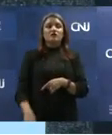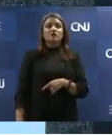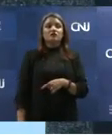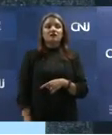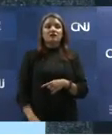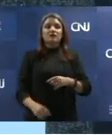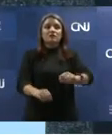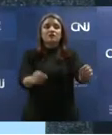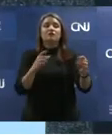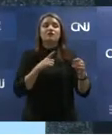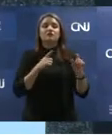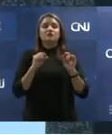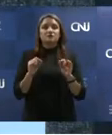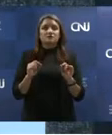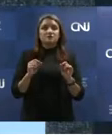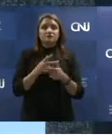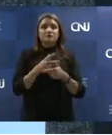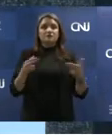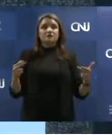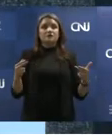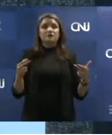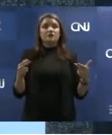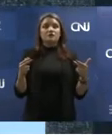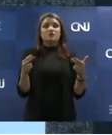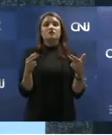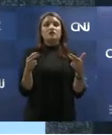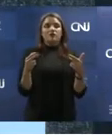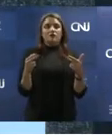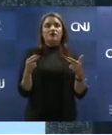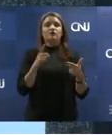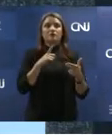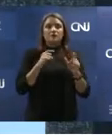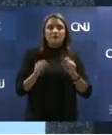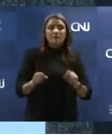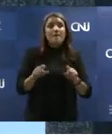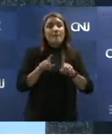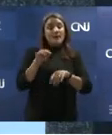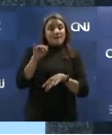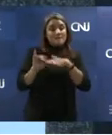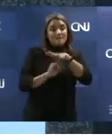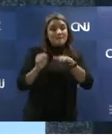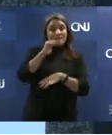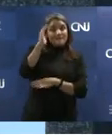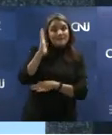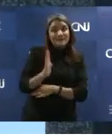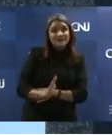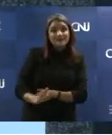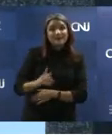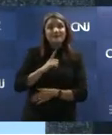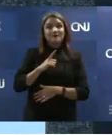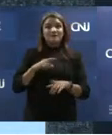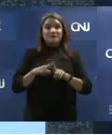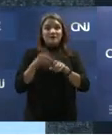O Instituto Brasileiro de Direito de Família e MD foi aqui também no nosso vídeo presidente.